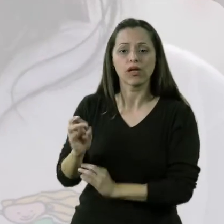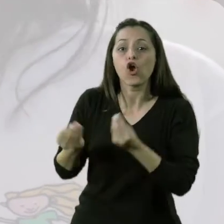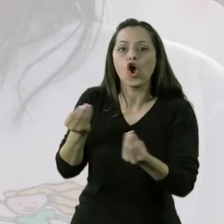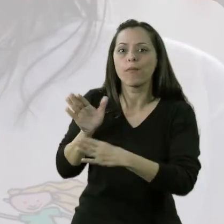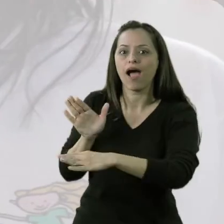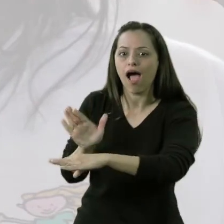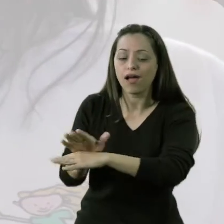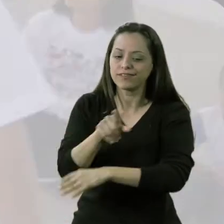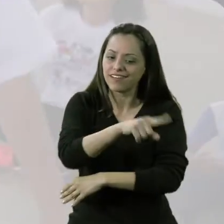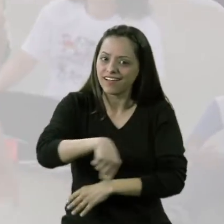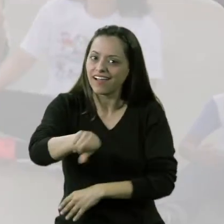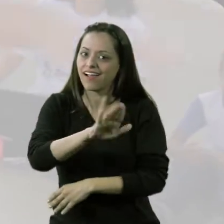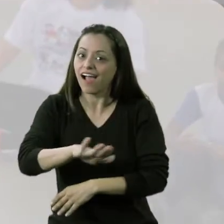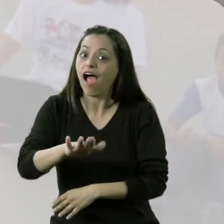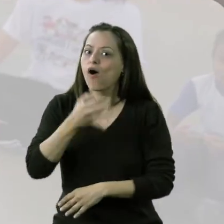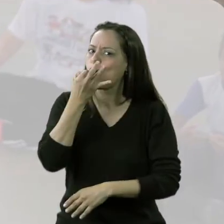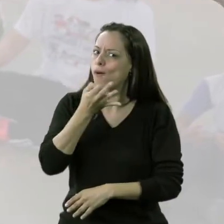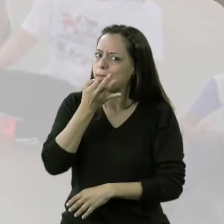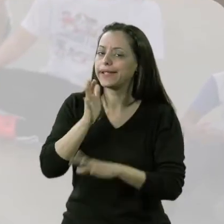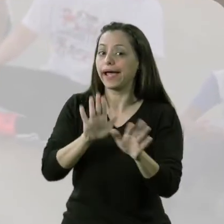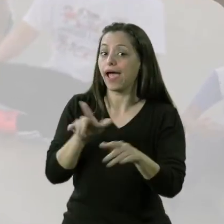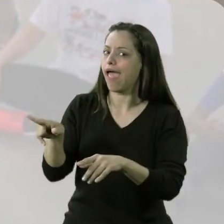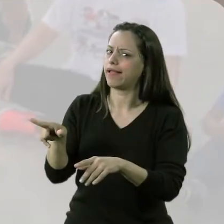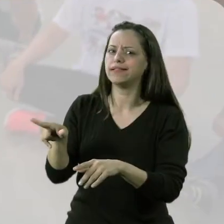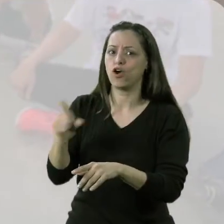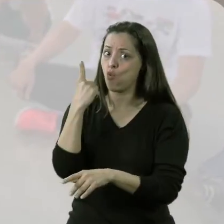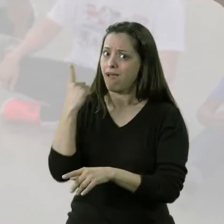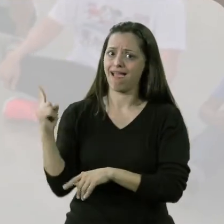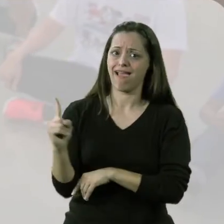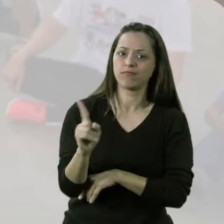Então eles nos deram a alternativa de que Ludmila não podia ir só,